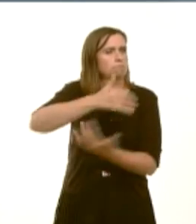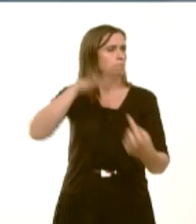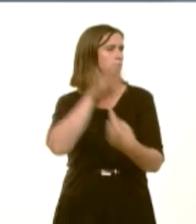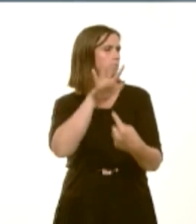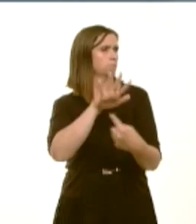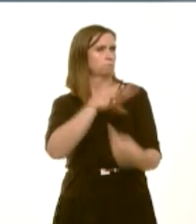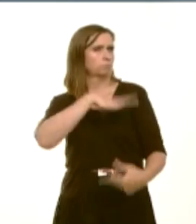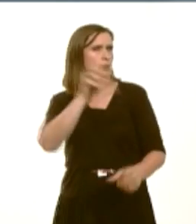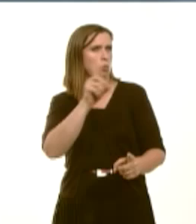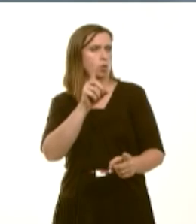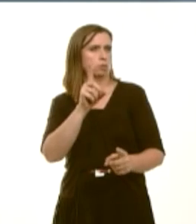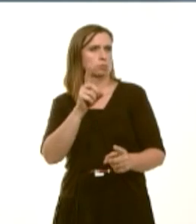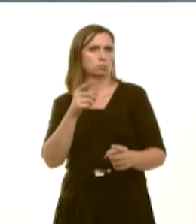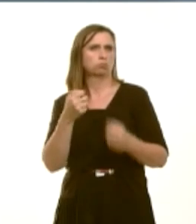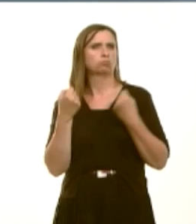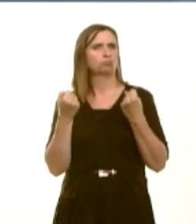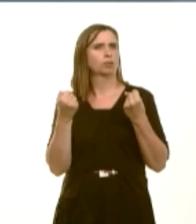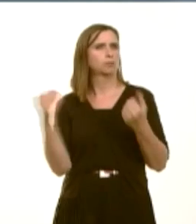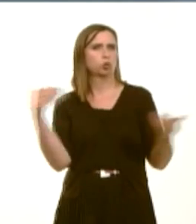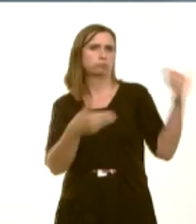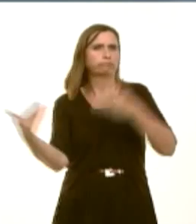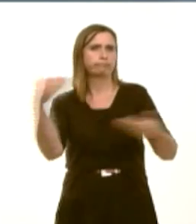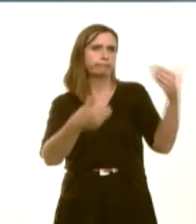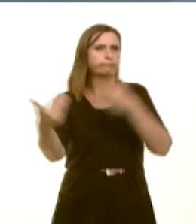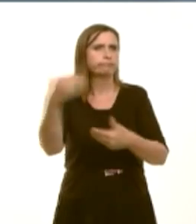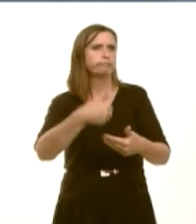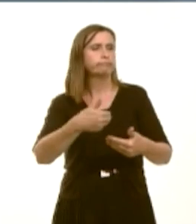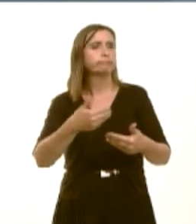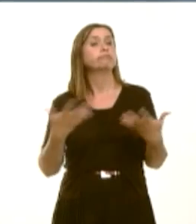mod iín dal i ddadlau y byddai troiír A40 yn ffordd ddeuol yn sir Benfro yn help enfawr